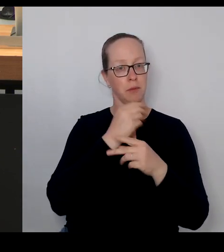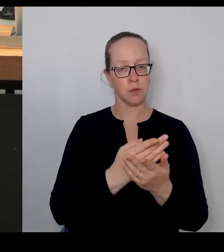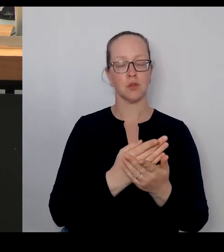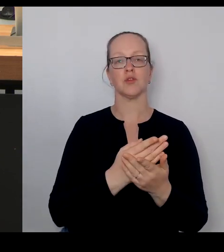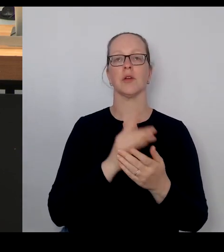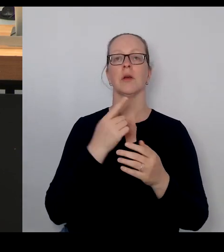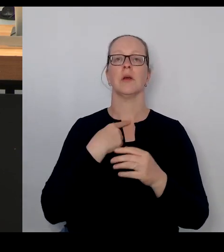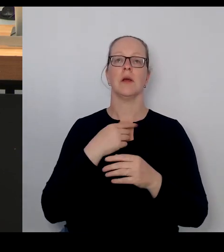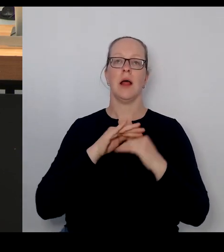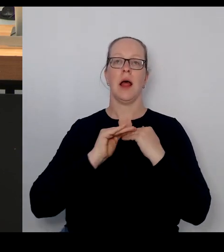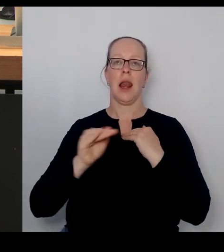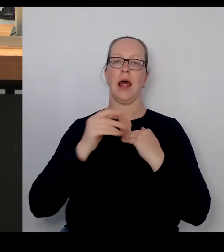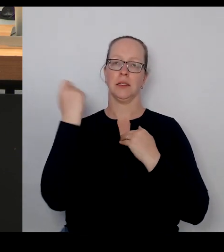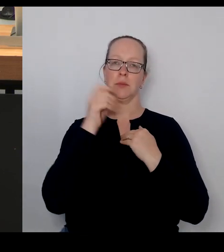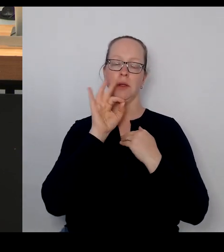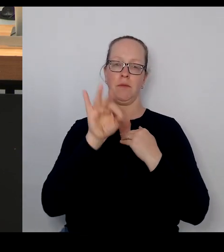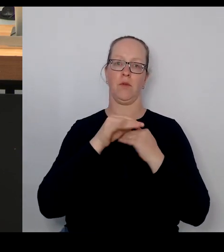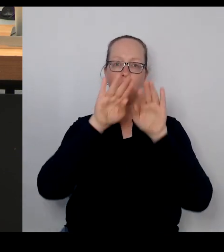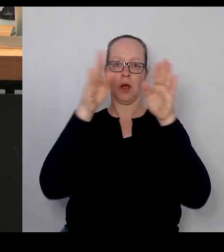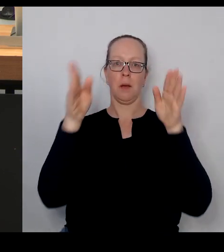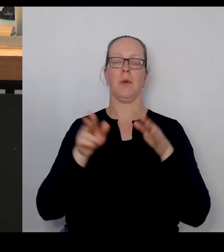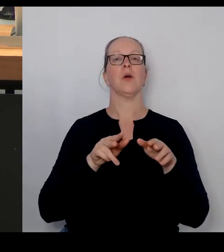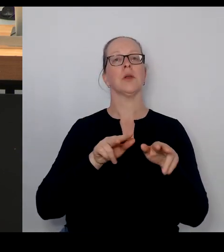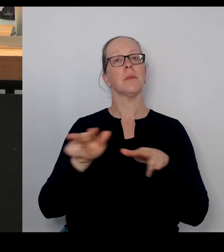die Schulreinigung mit fair bezahlten Kräften leisten kann.